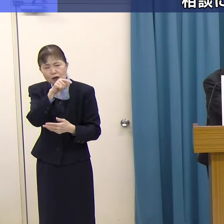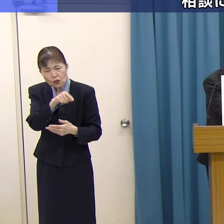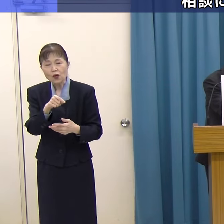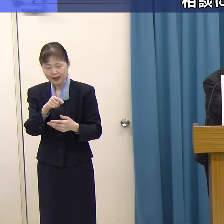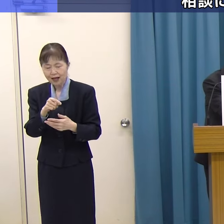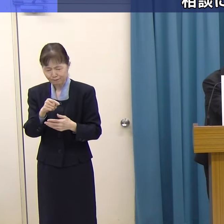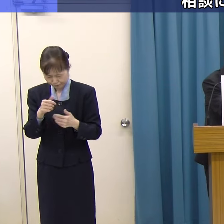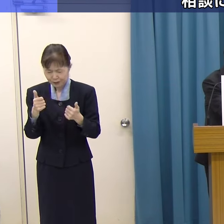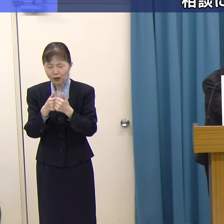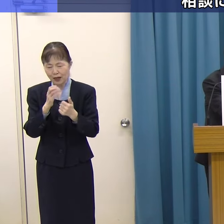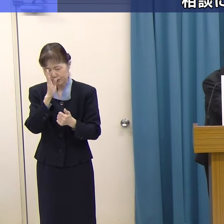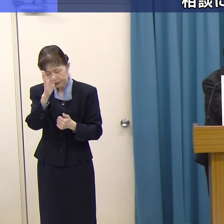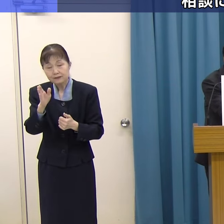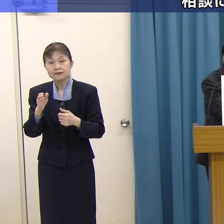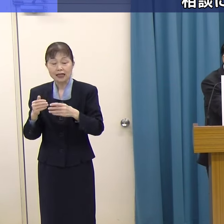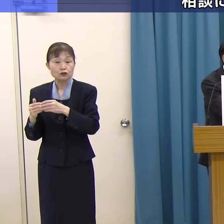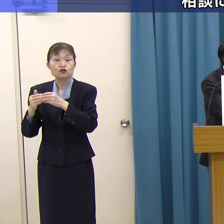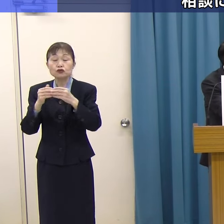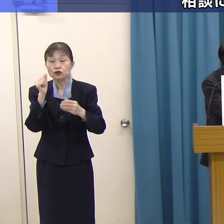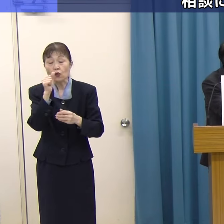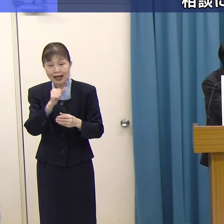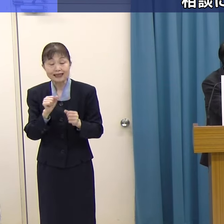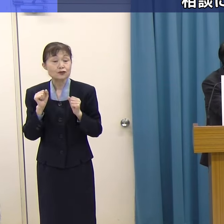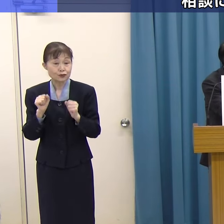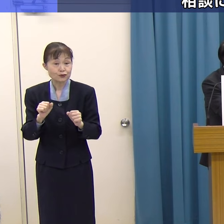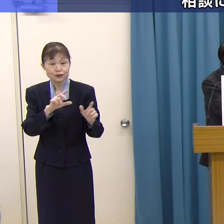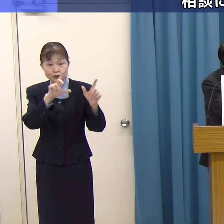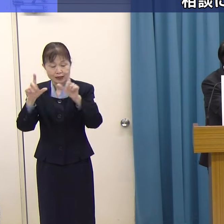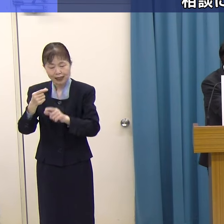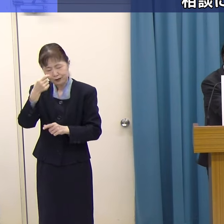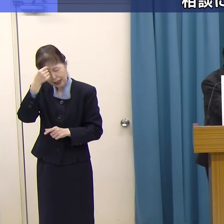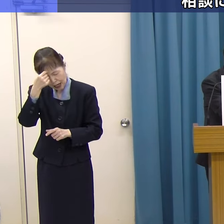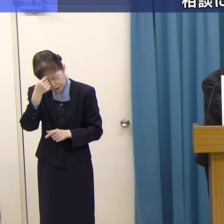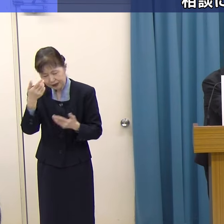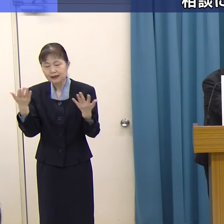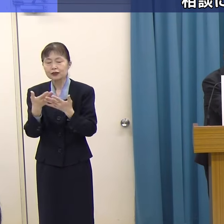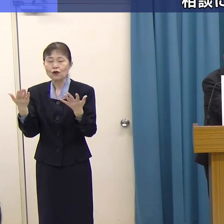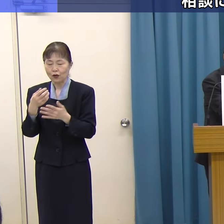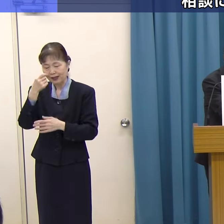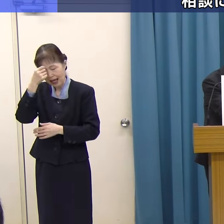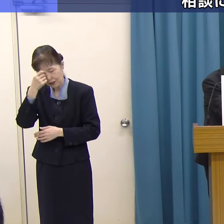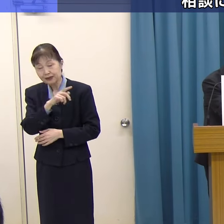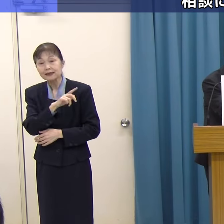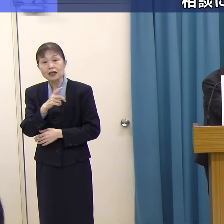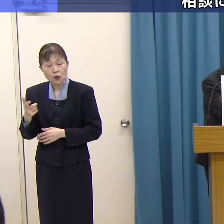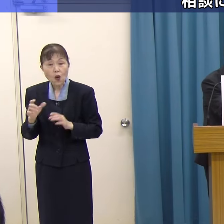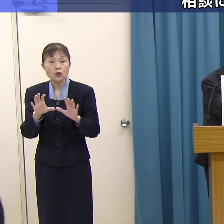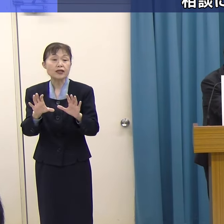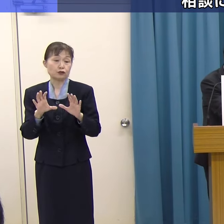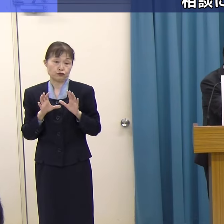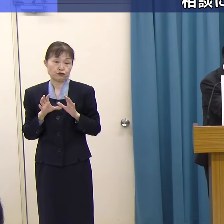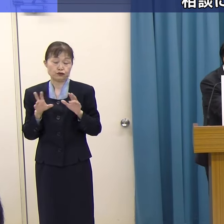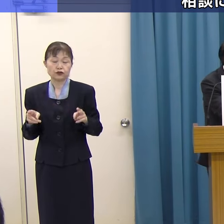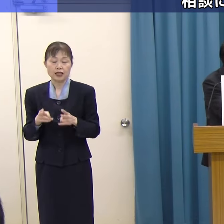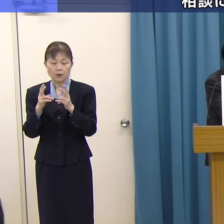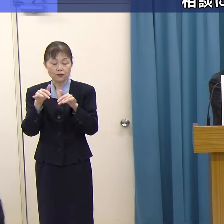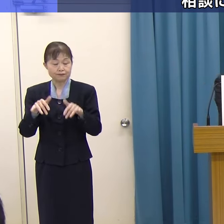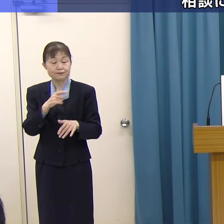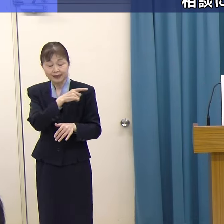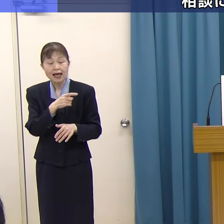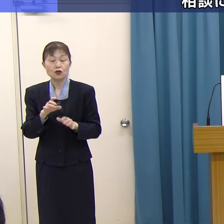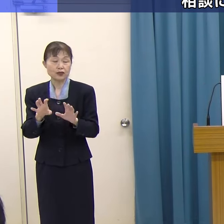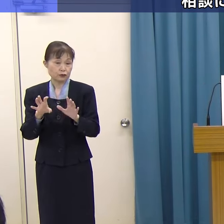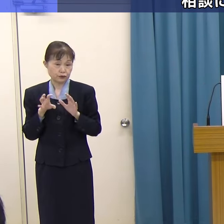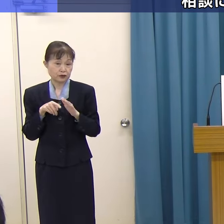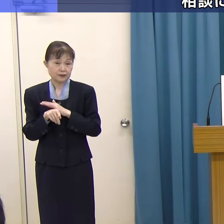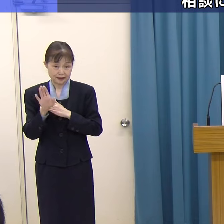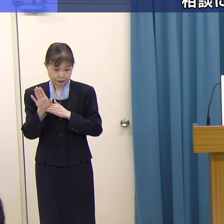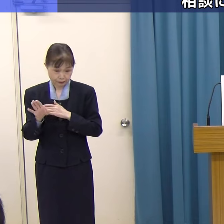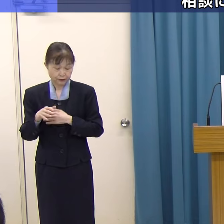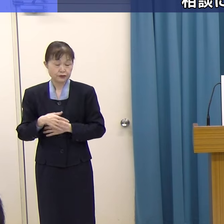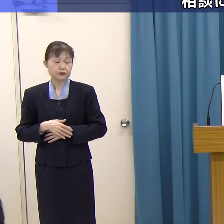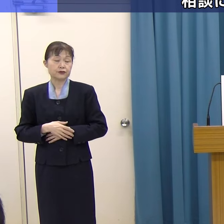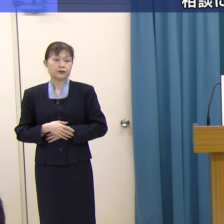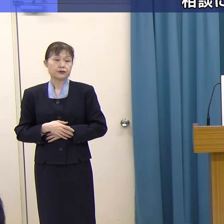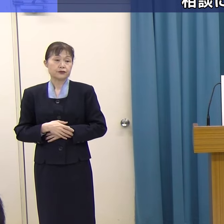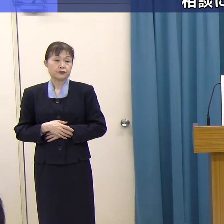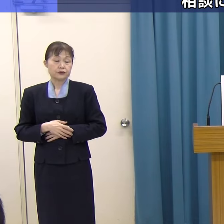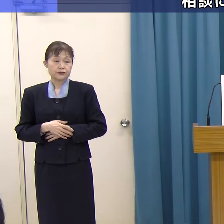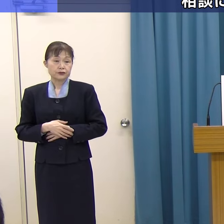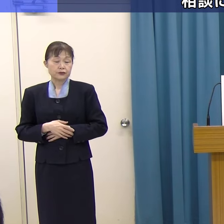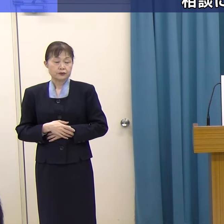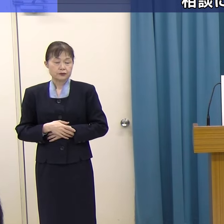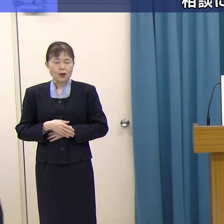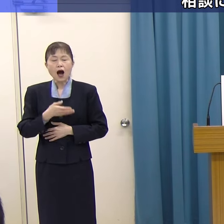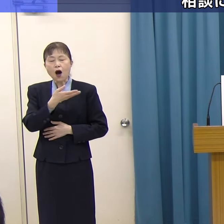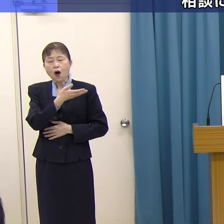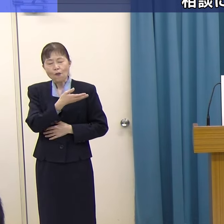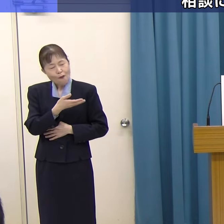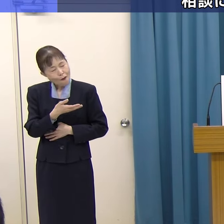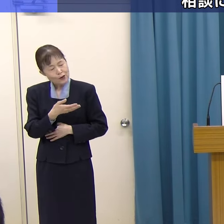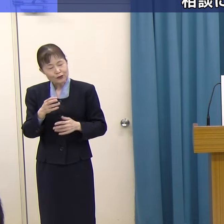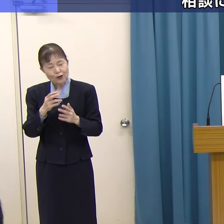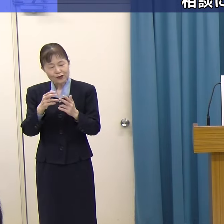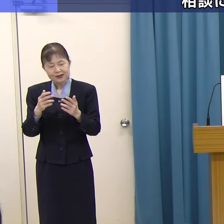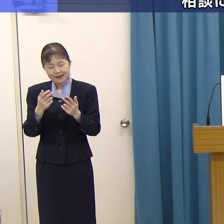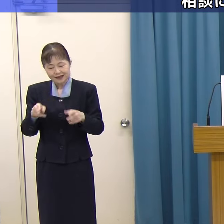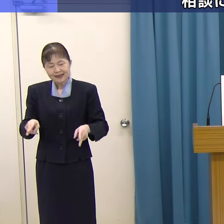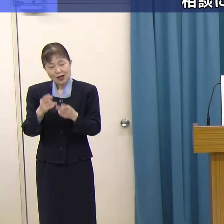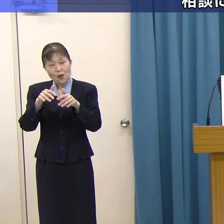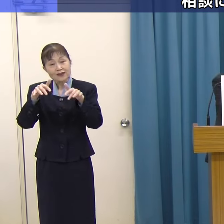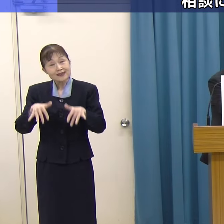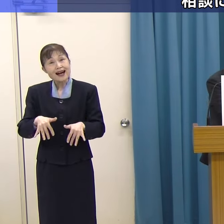そこで生活の悩みや就労等に関する相談をお受けすることになります。もちろんこの中には、常駐していない機関もありますが、